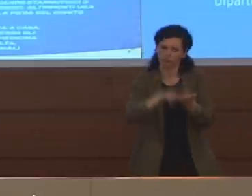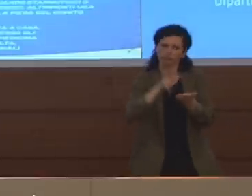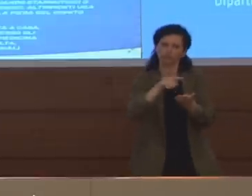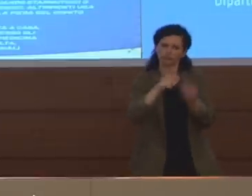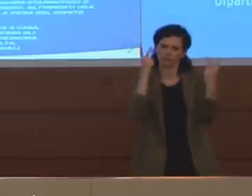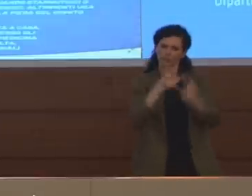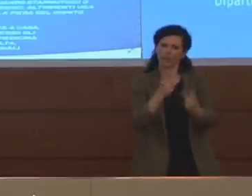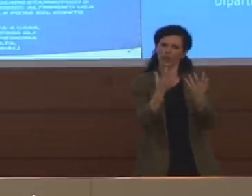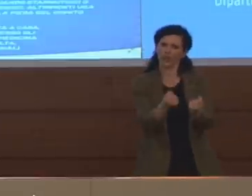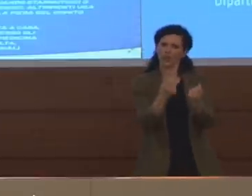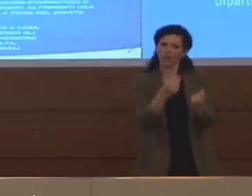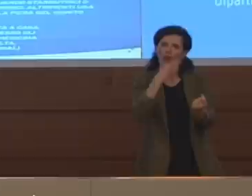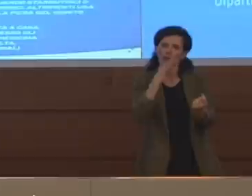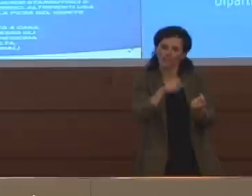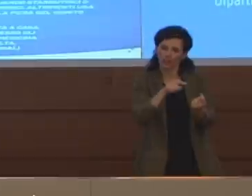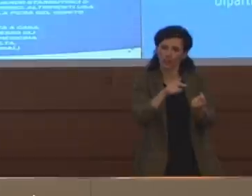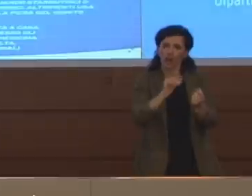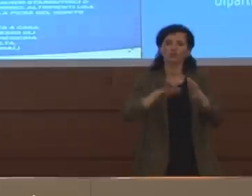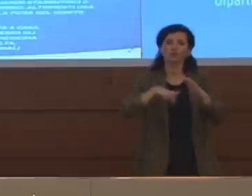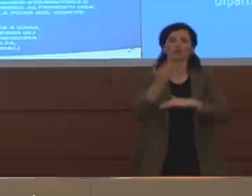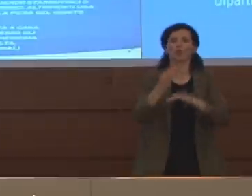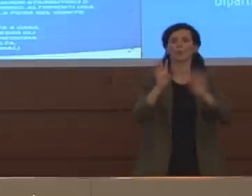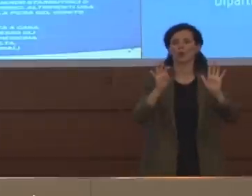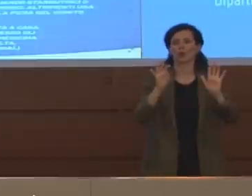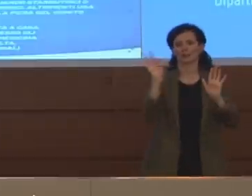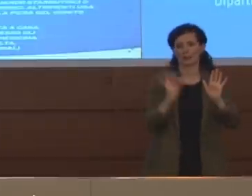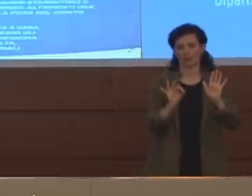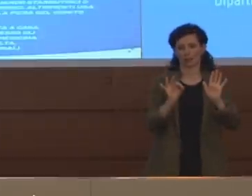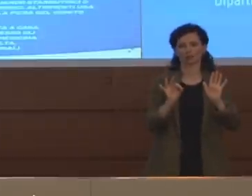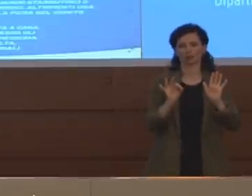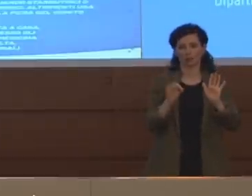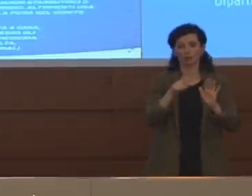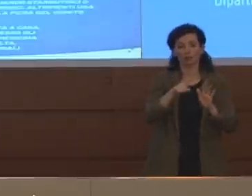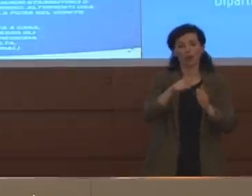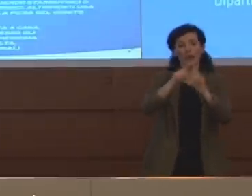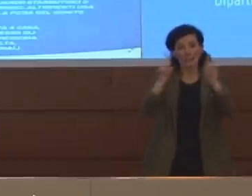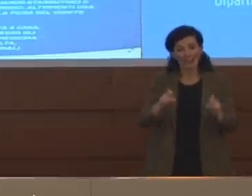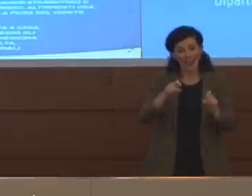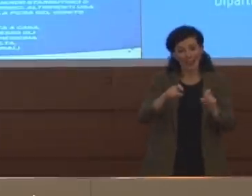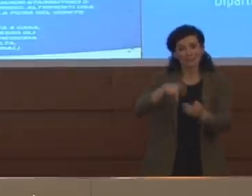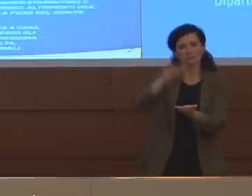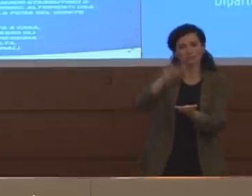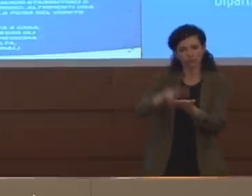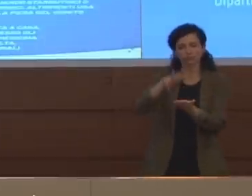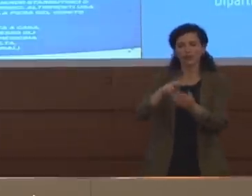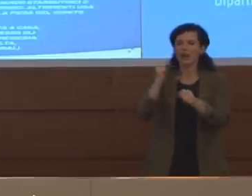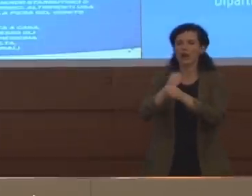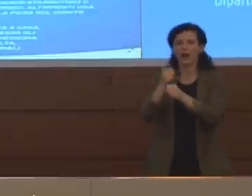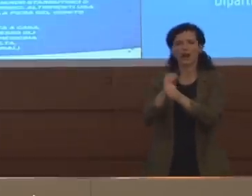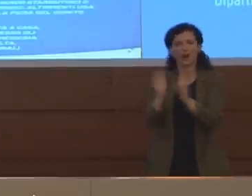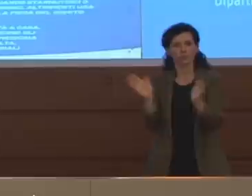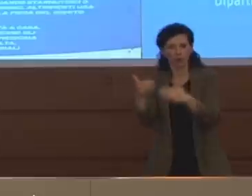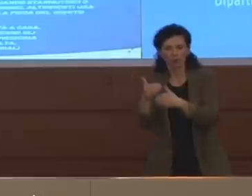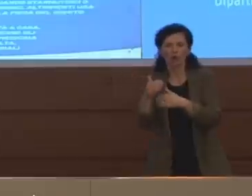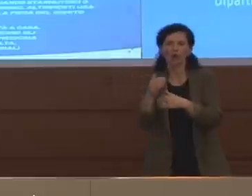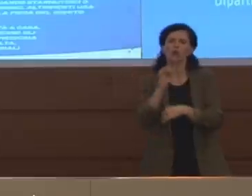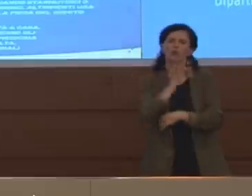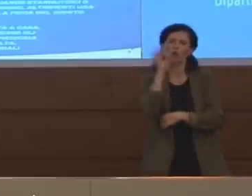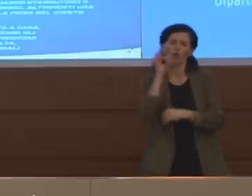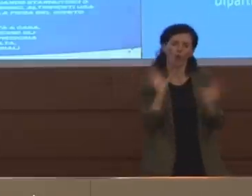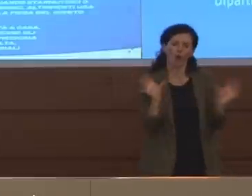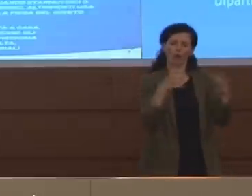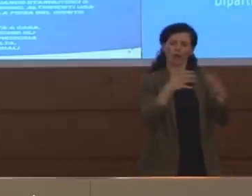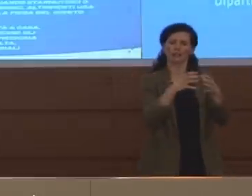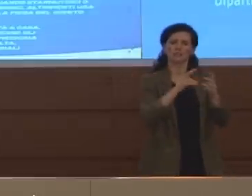test validato o da laboratori o da organismi nazionali o internazionali,